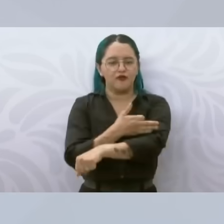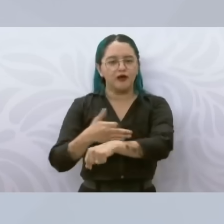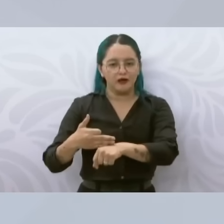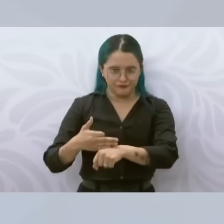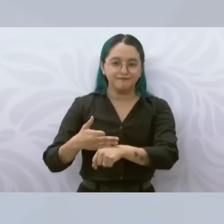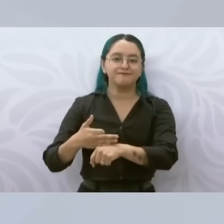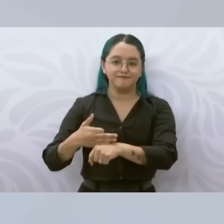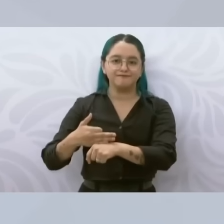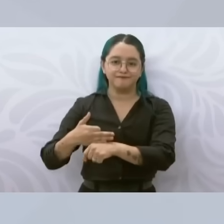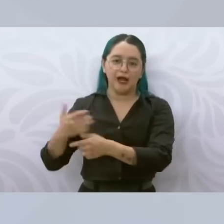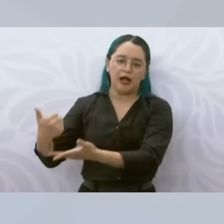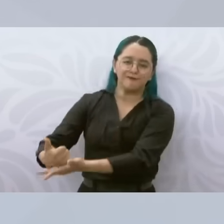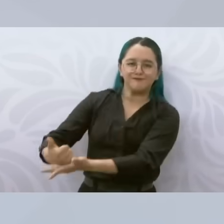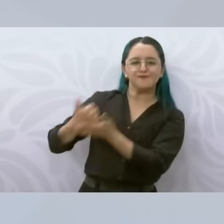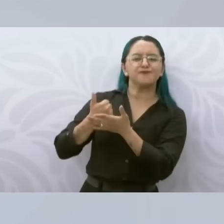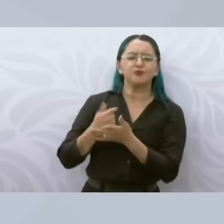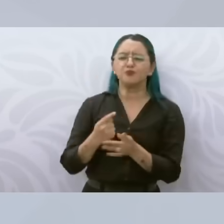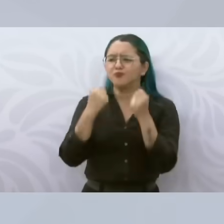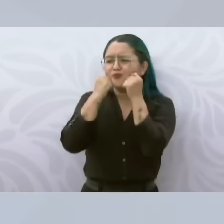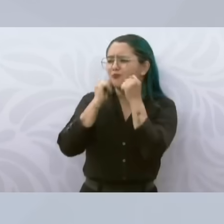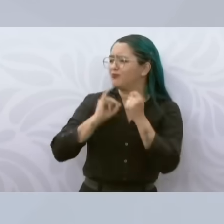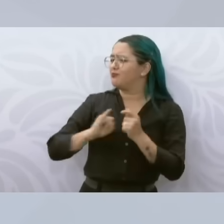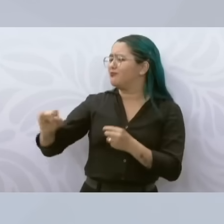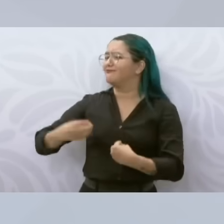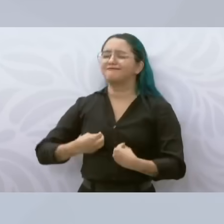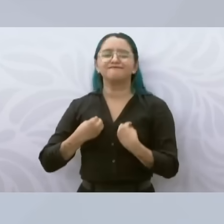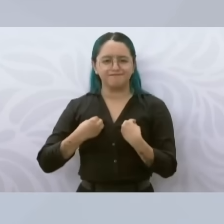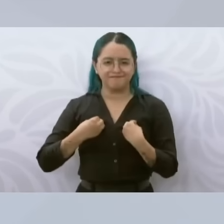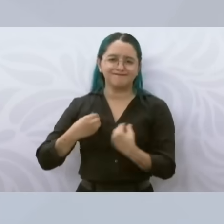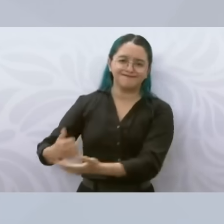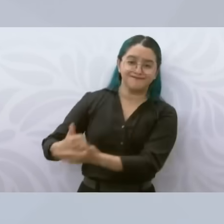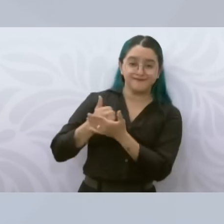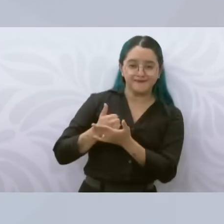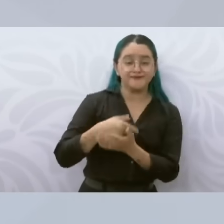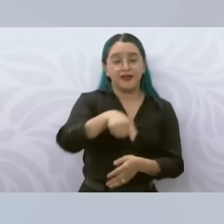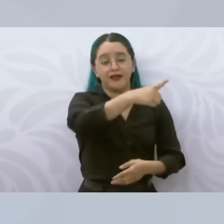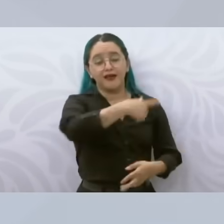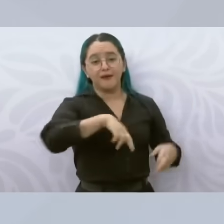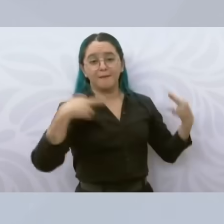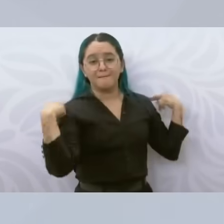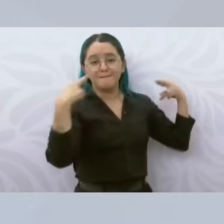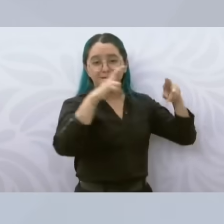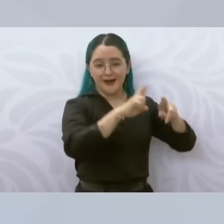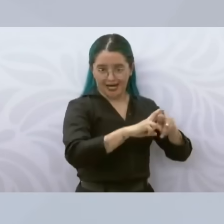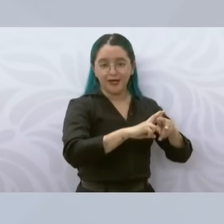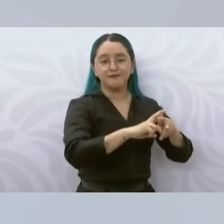de la distancia a nuestros instructores y profesores quienes con su experiencia y